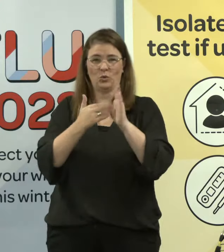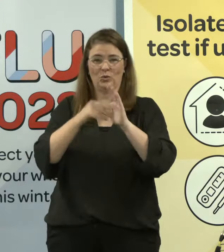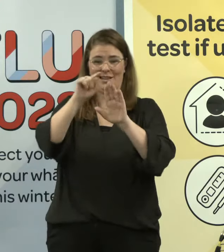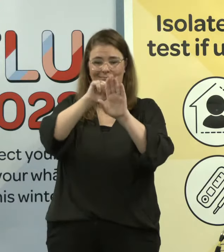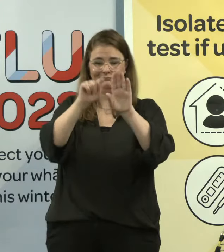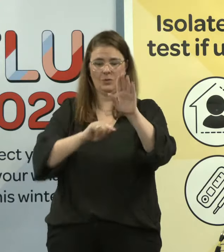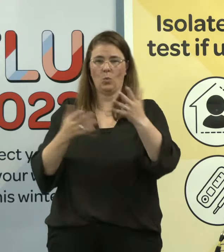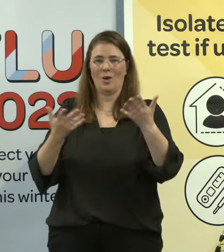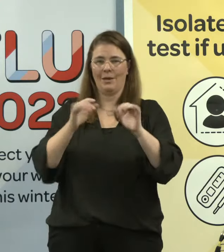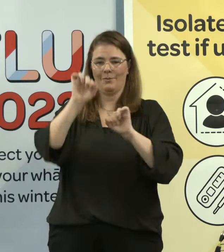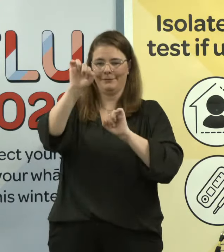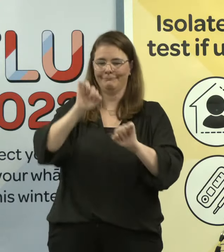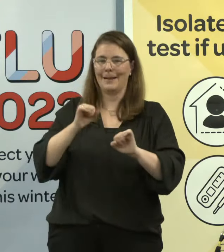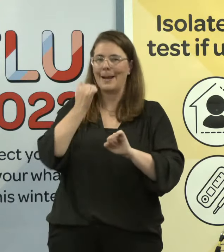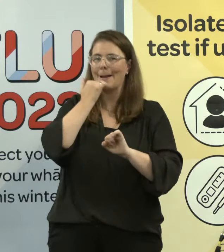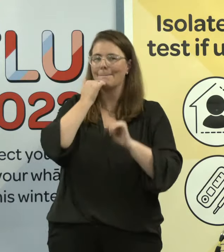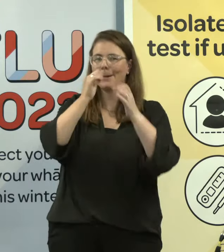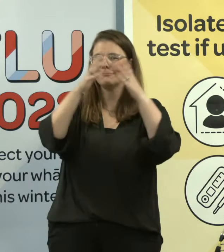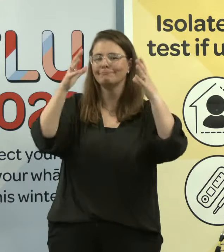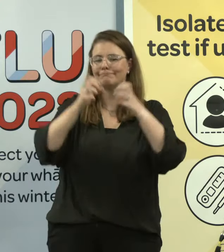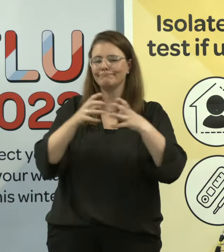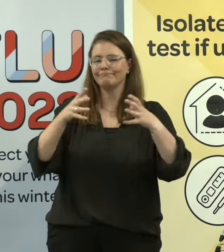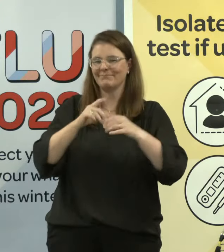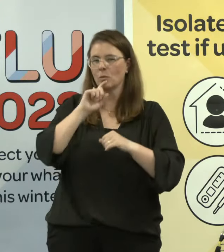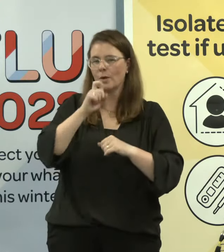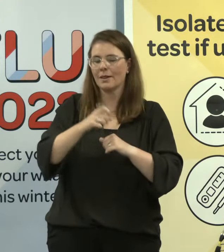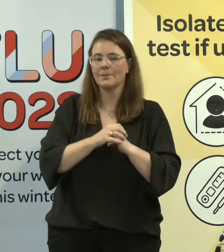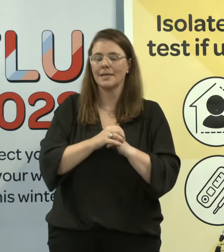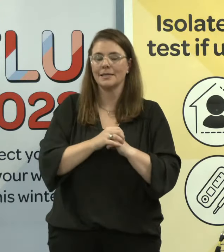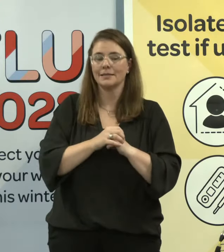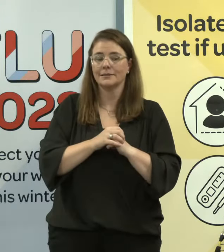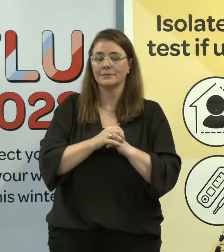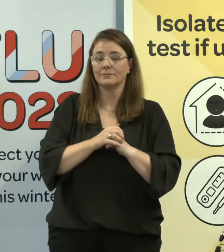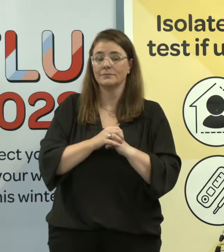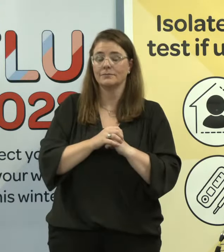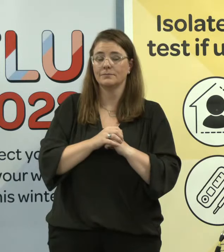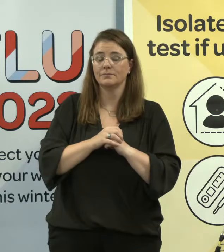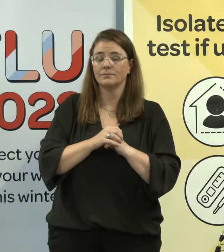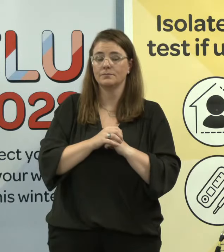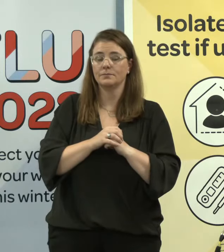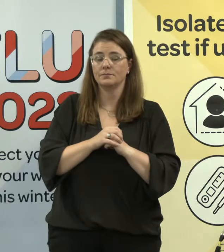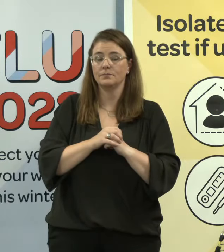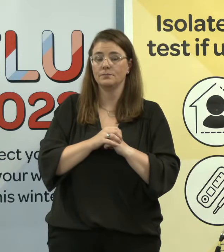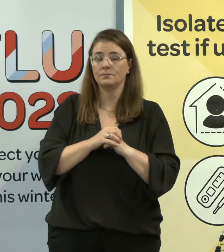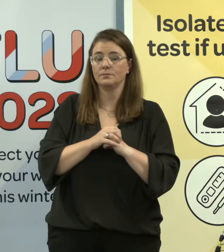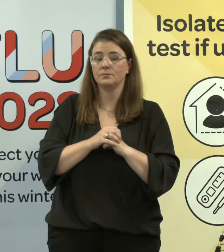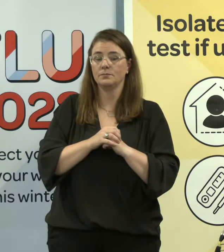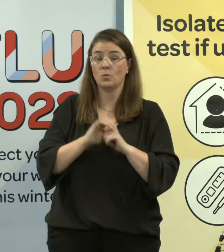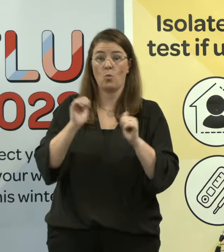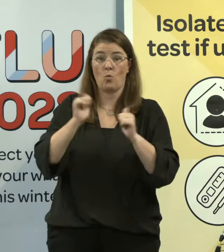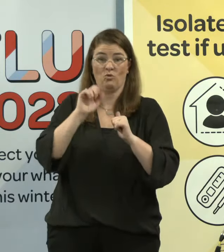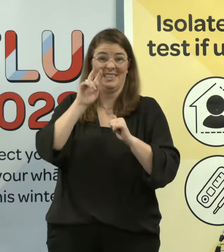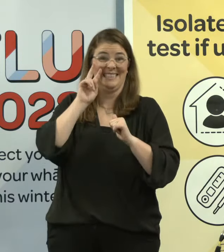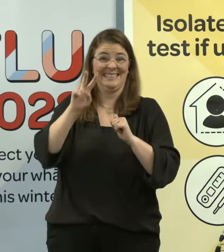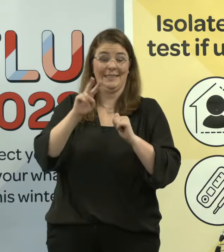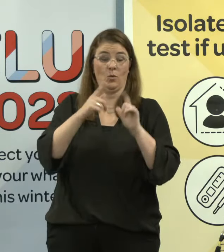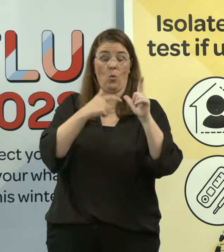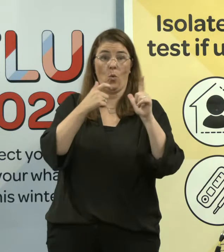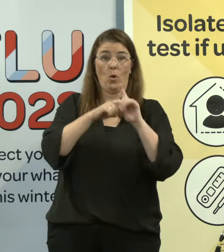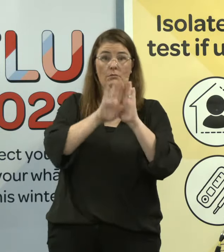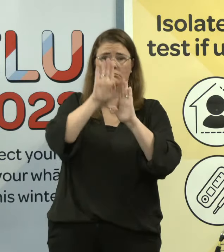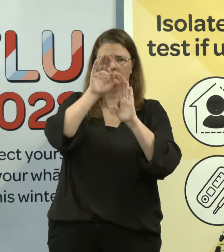titiro ki etahi atu whenua kua